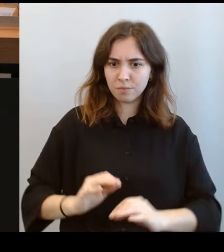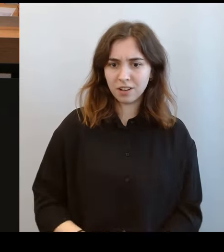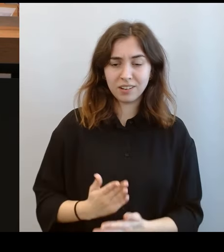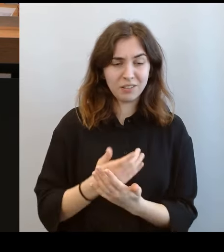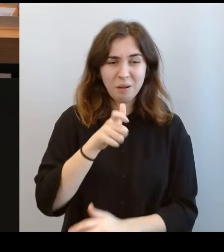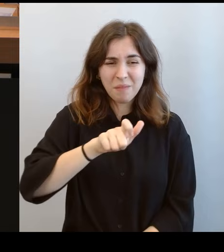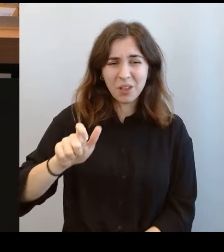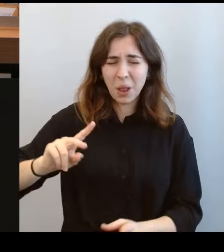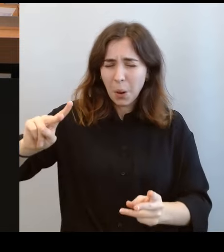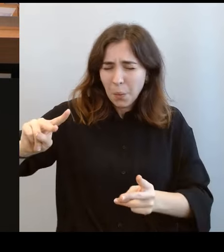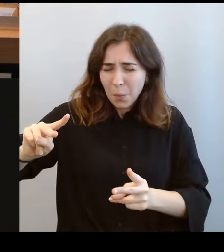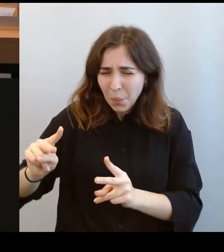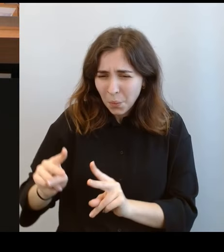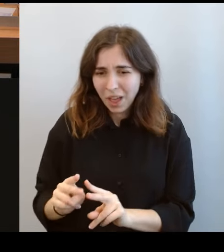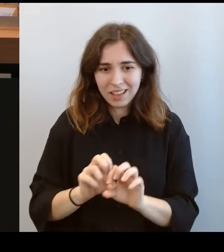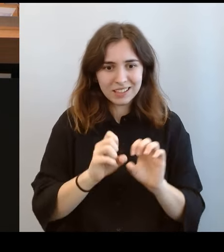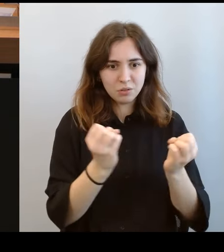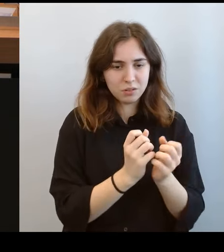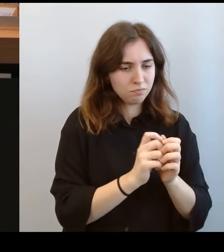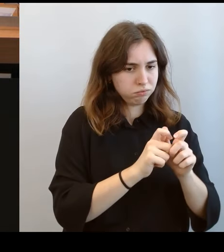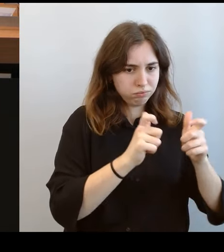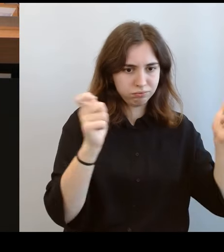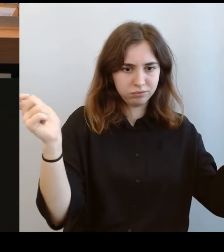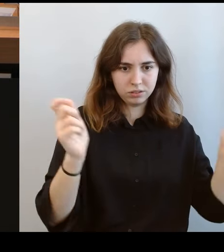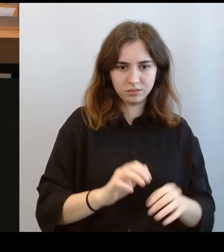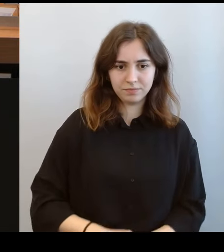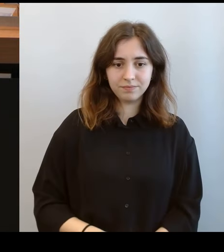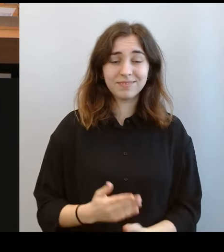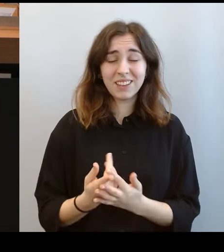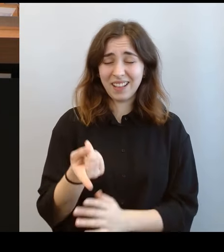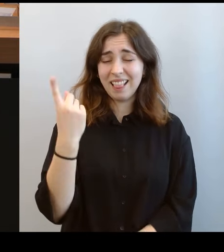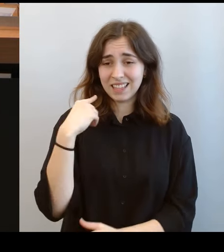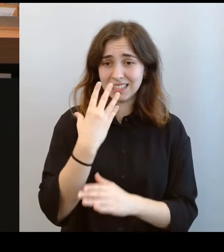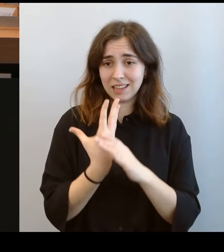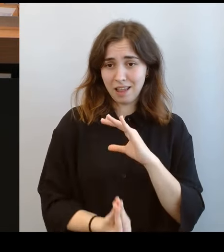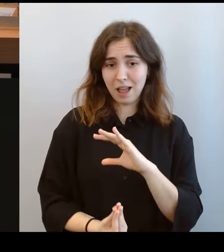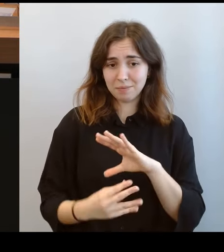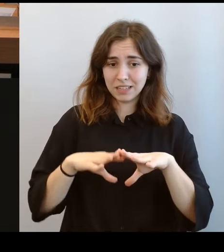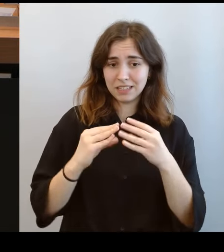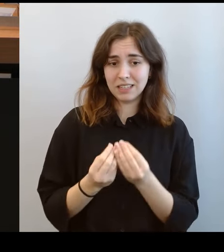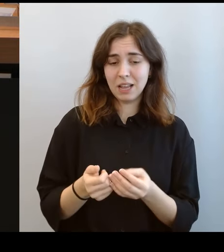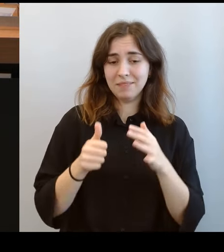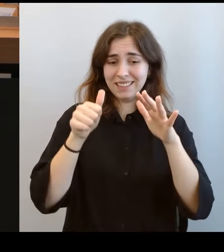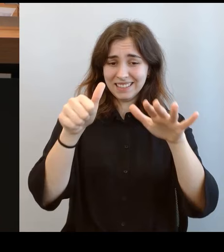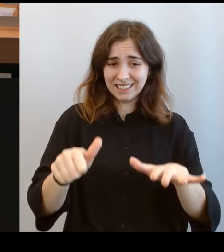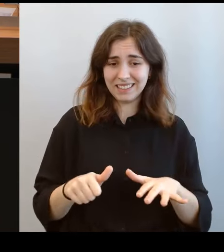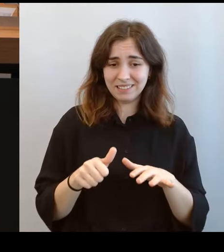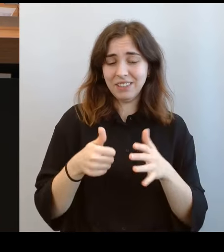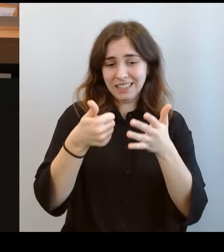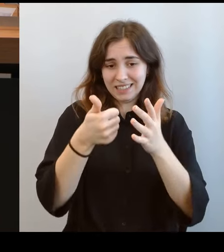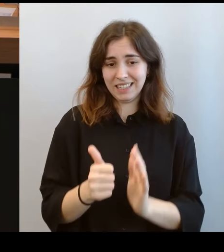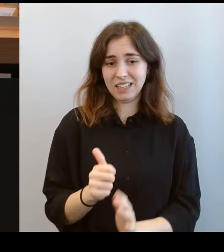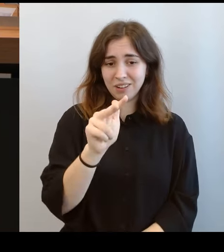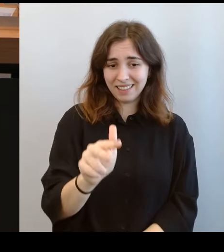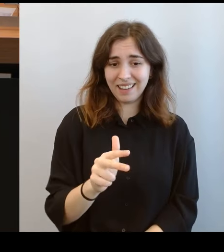Stand letzten Herbst waren dort 613 Patientinnen bei 541 Planbetten, wobei Planbetten noch